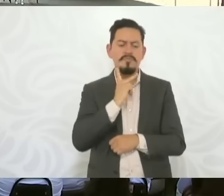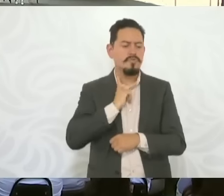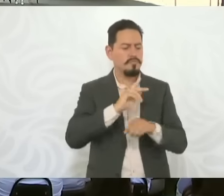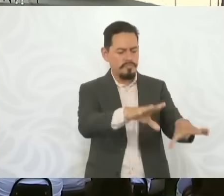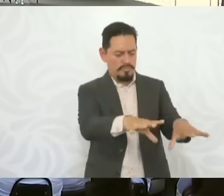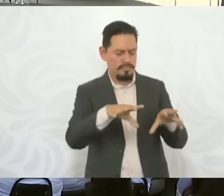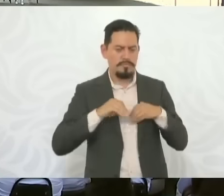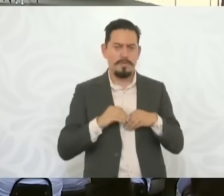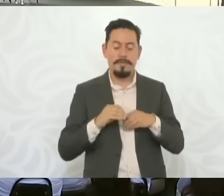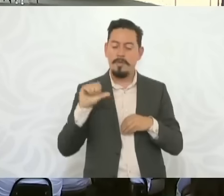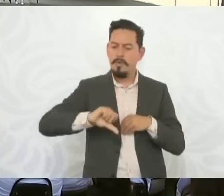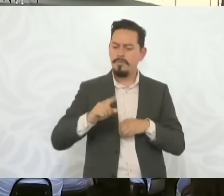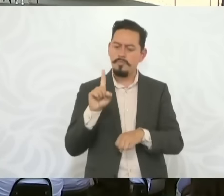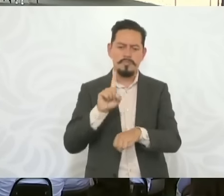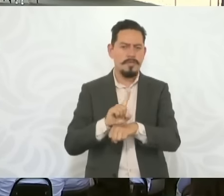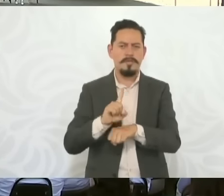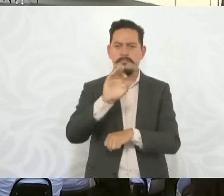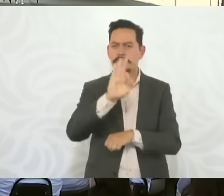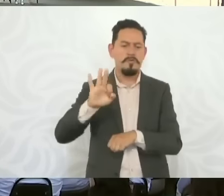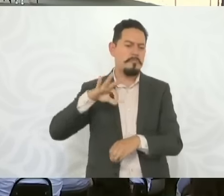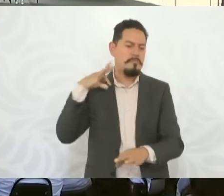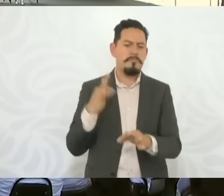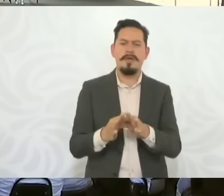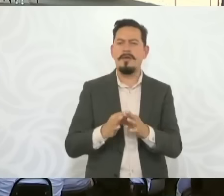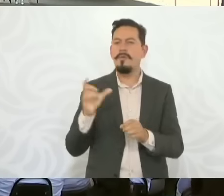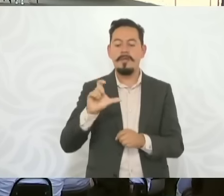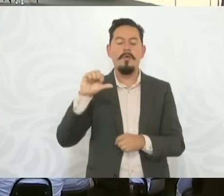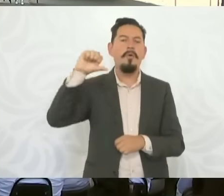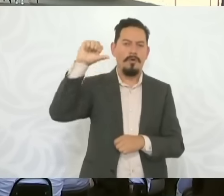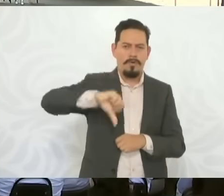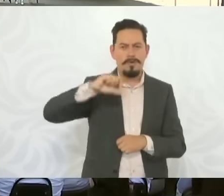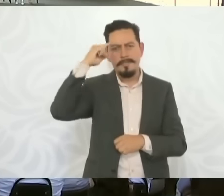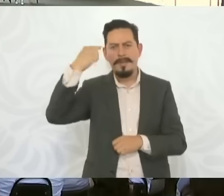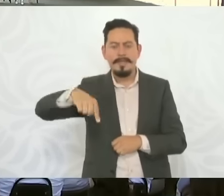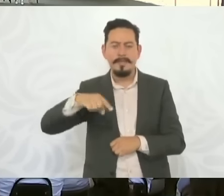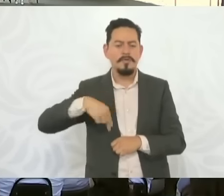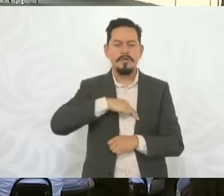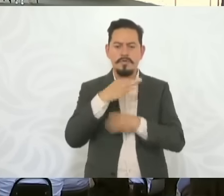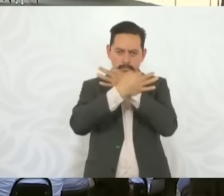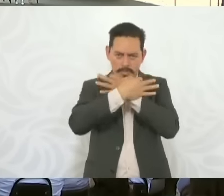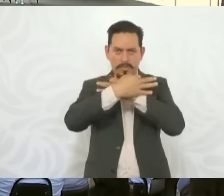más adecuado ni más propicio que este para comunicar los avances que hoy vive nuestro